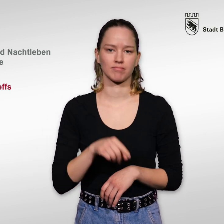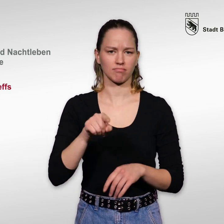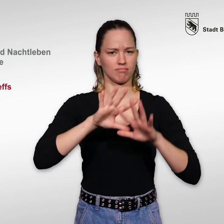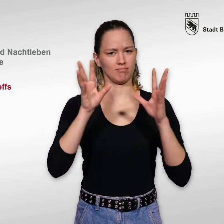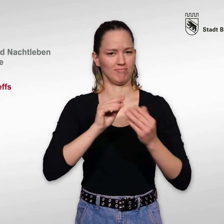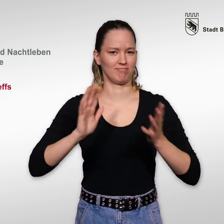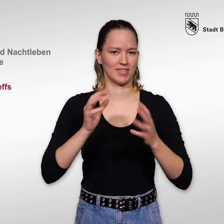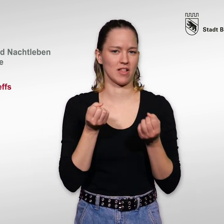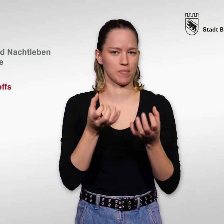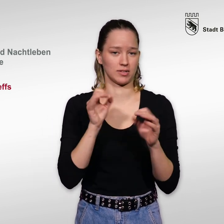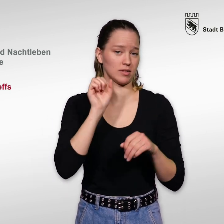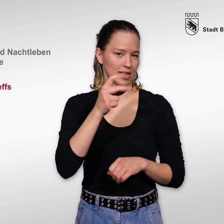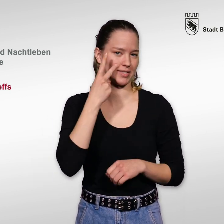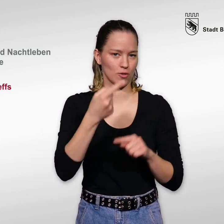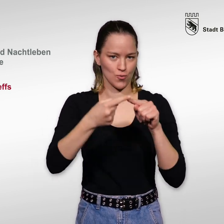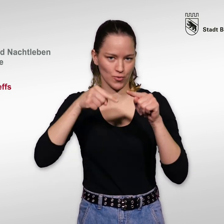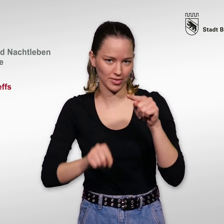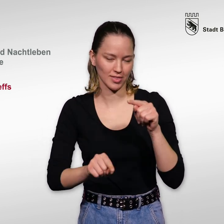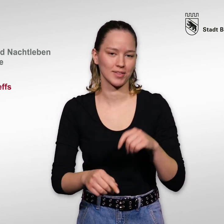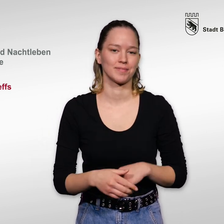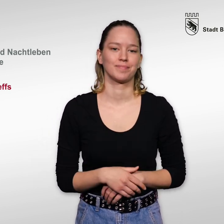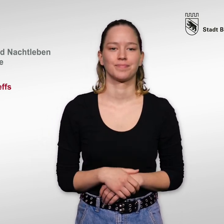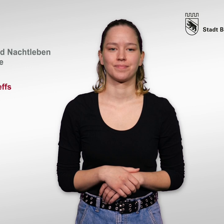Diese Informationen findest du unter diesem Video.